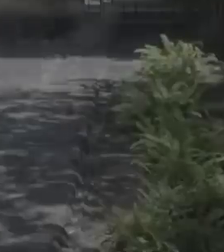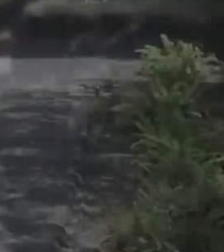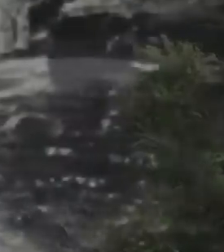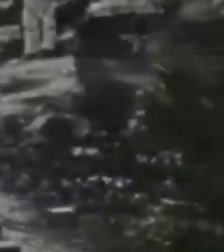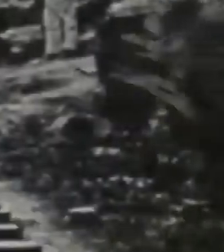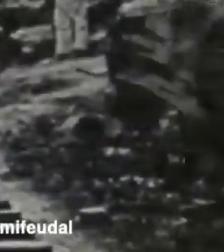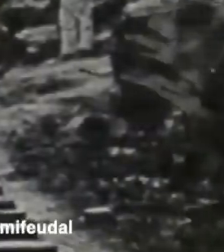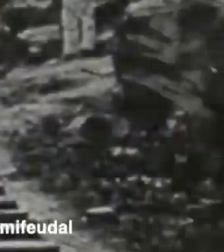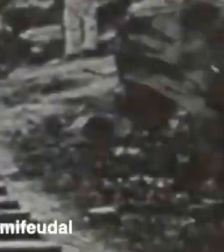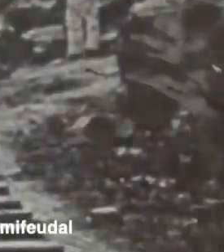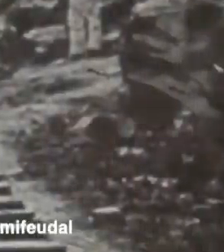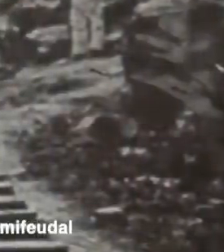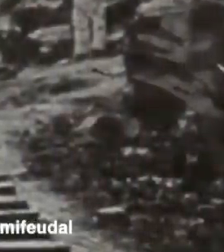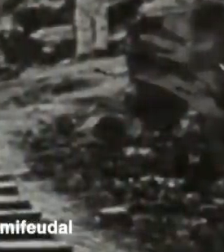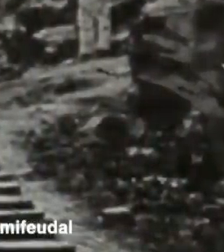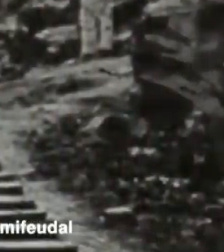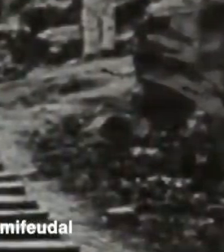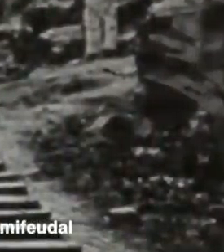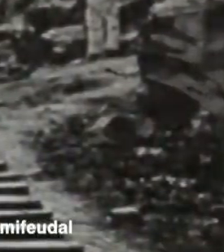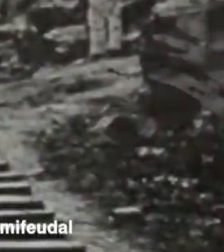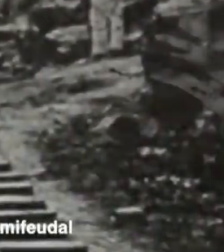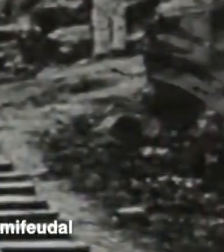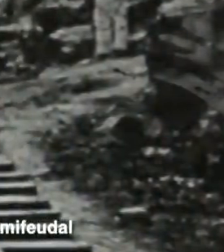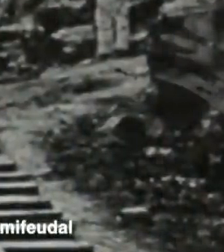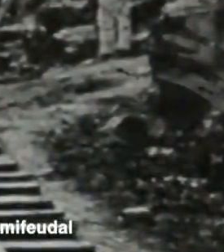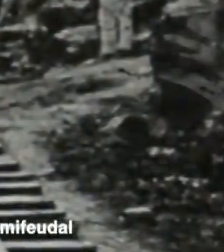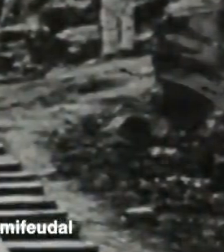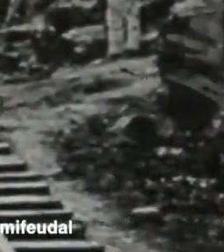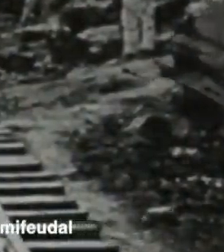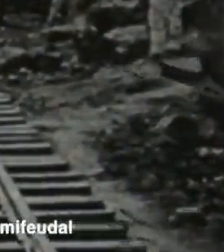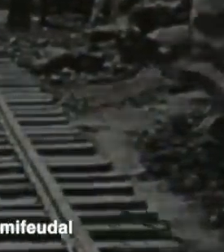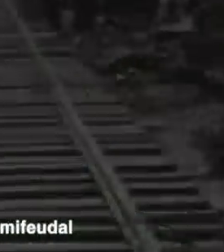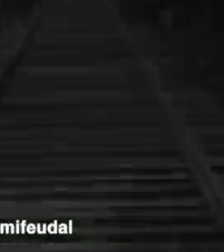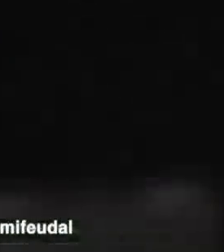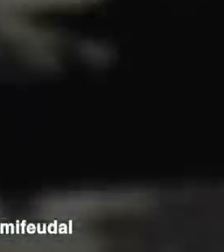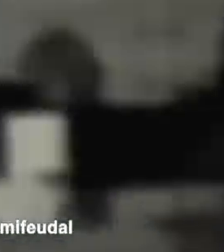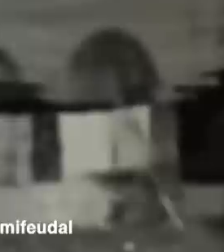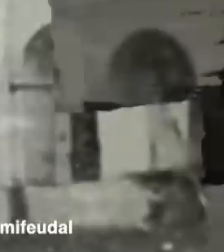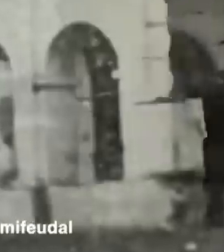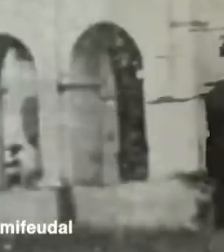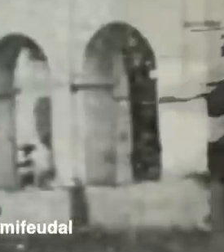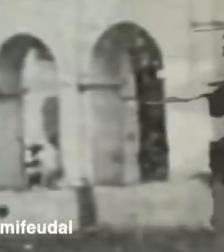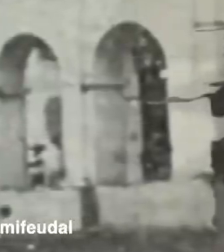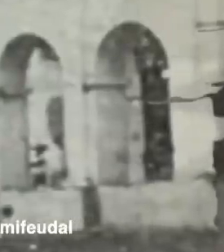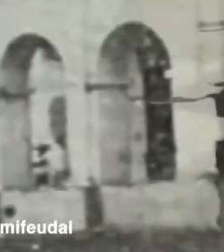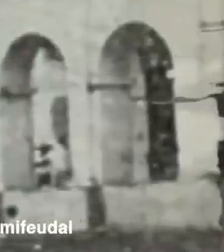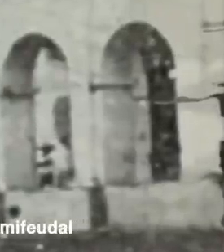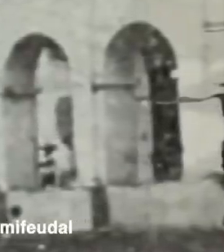las haciendas antes los atropellos de la de la de lo que significaba el el el el sistema de